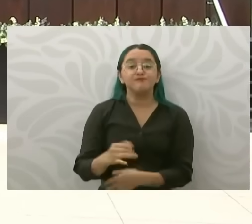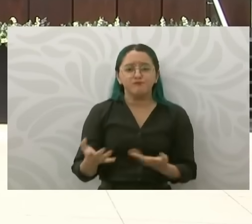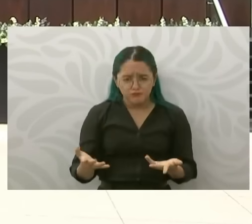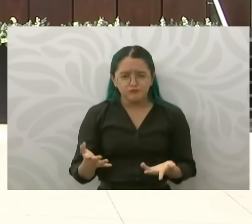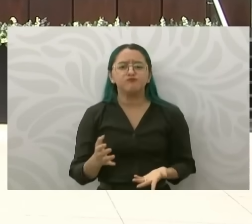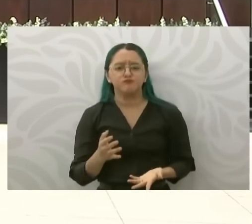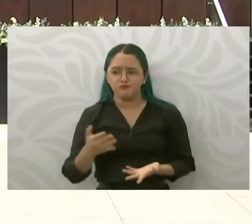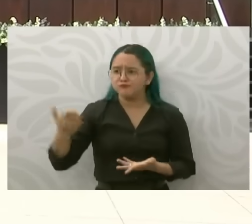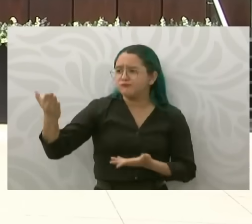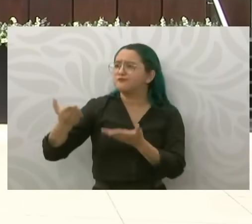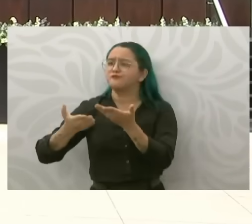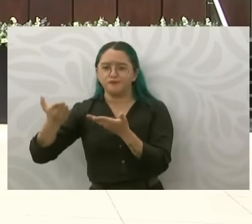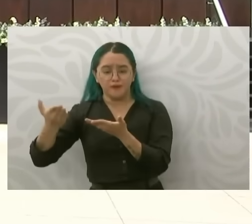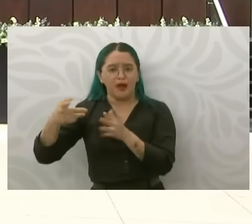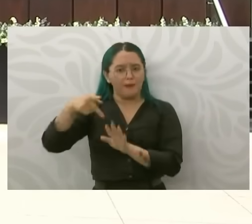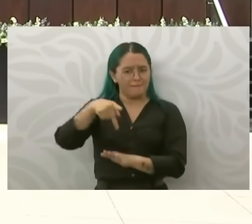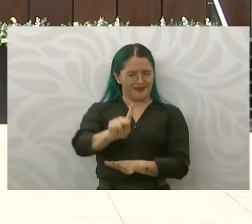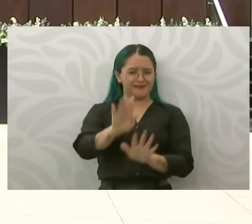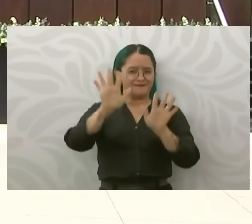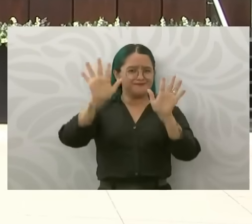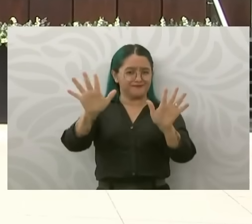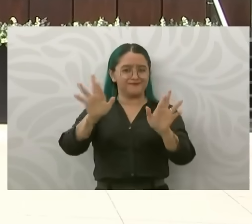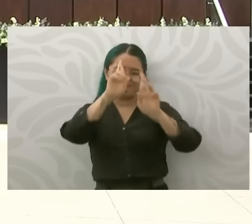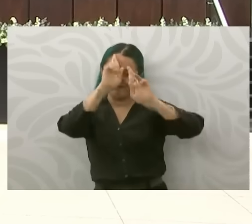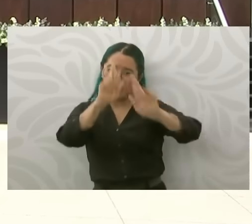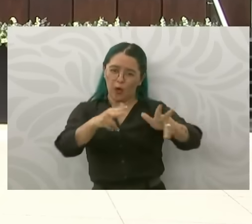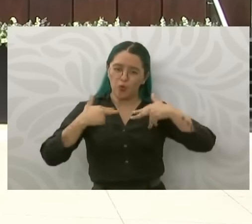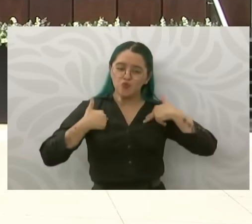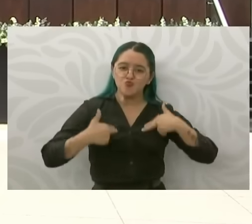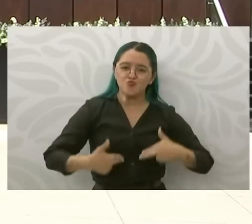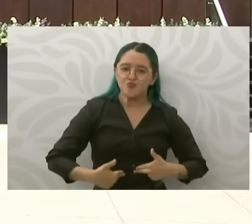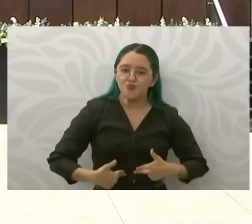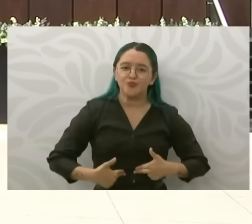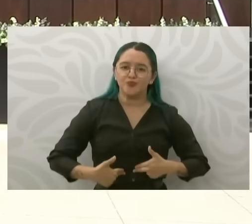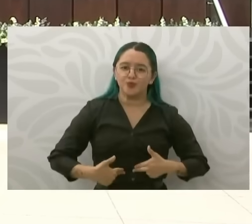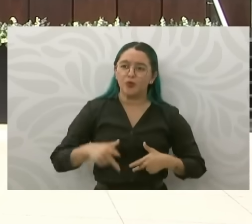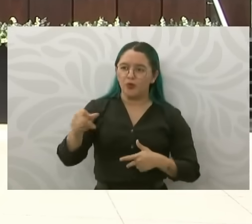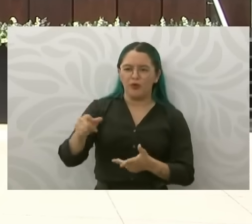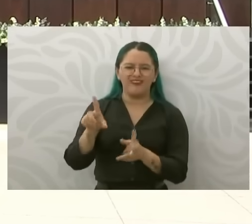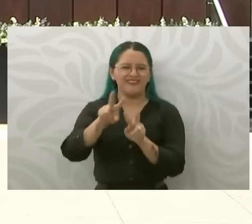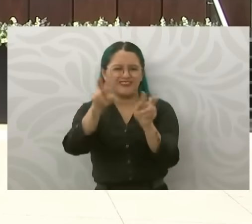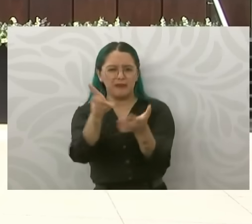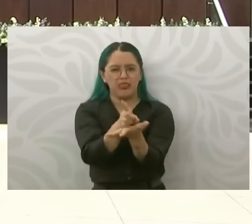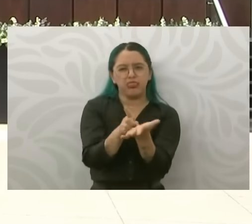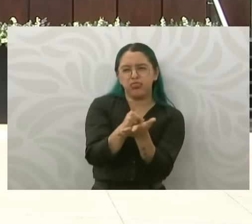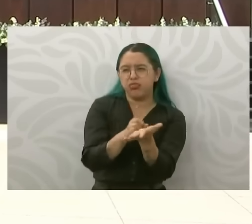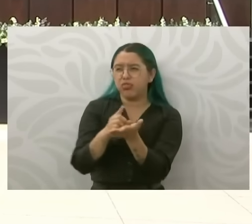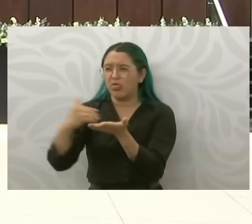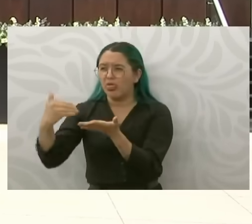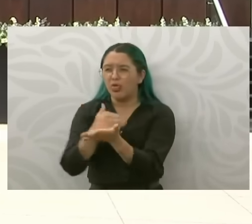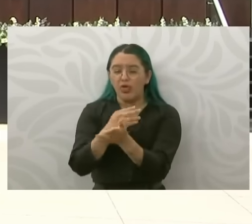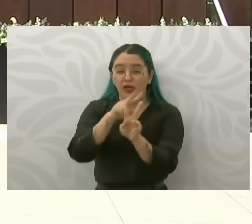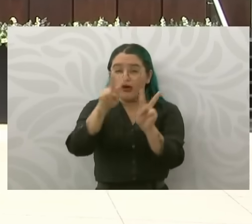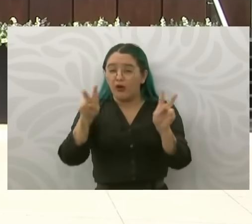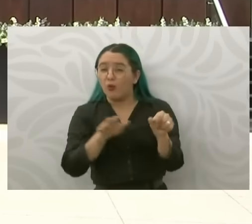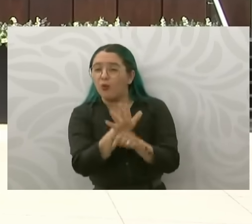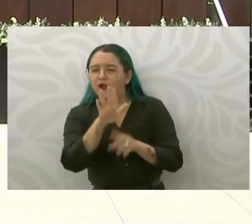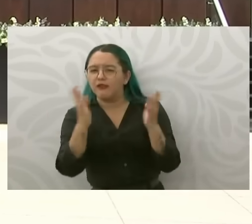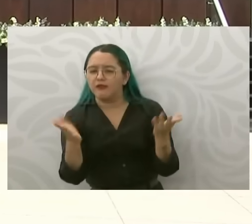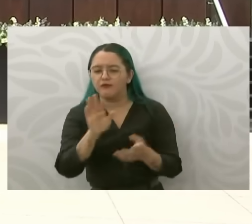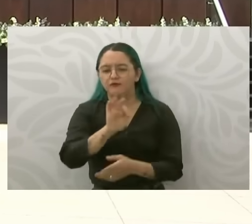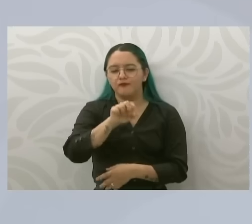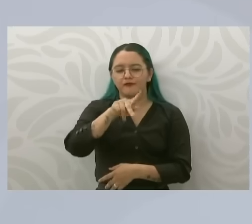y razones humanitarias ayudamos a que no pasen drogas en especial el fentanilo al vecino país